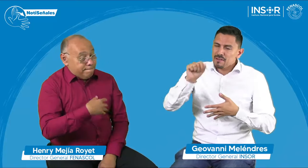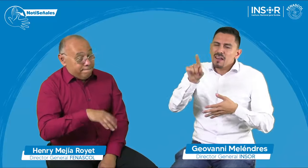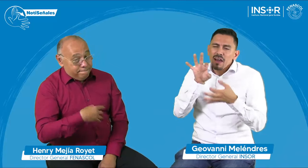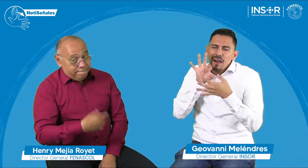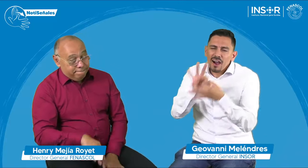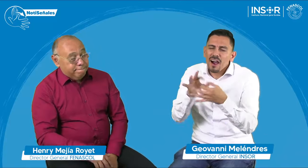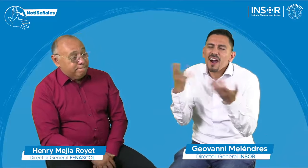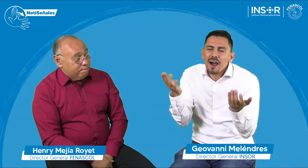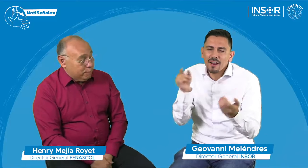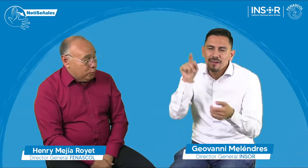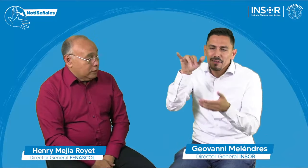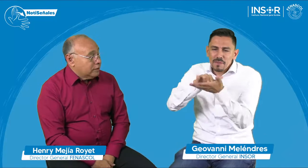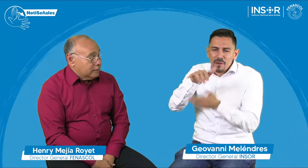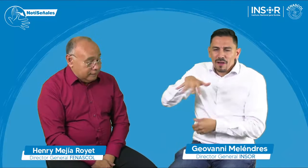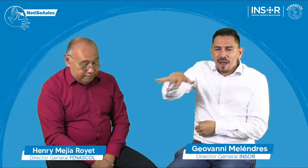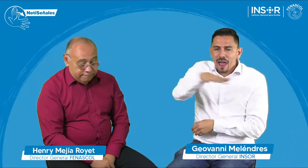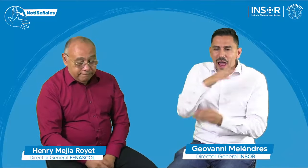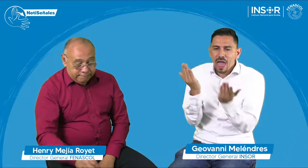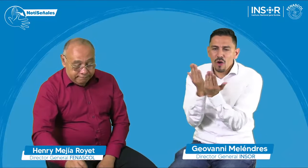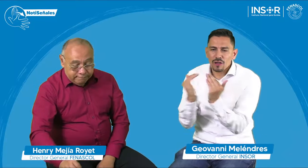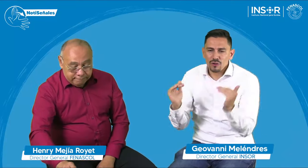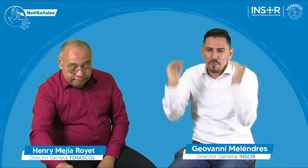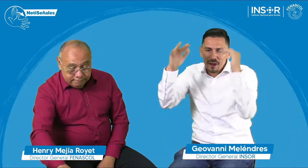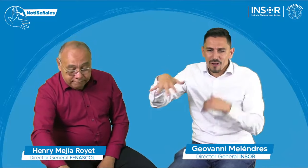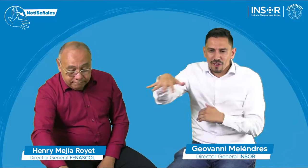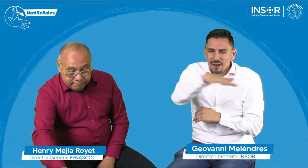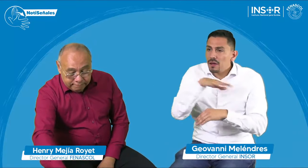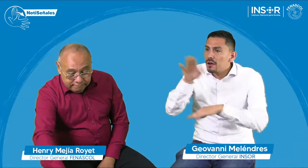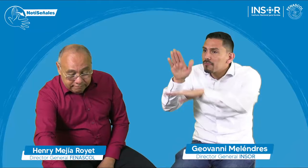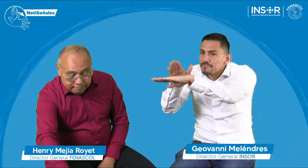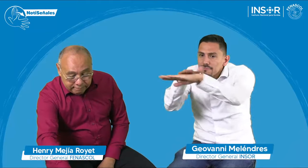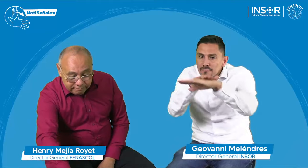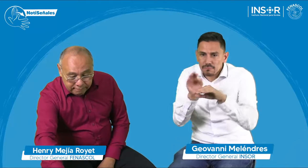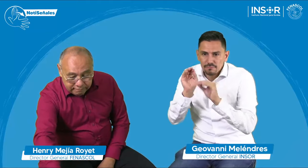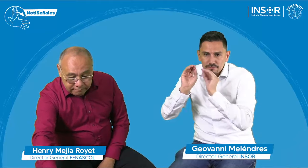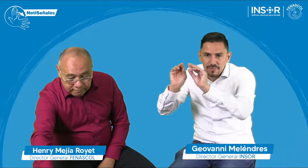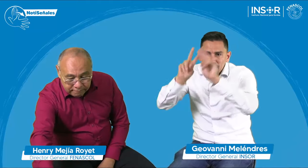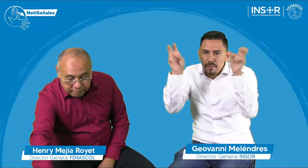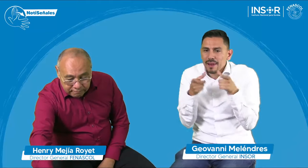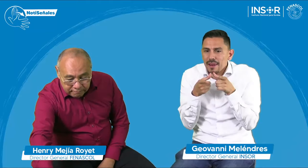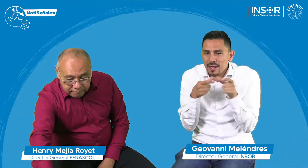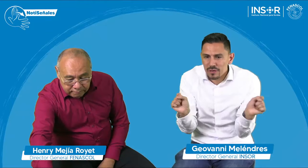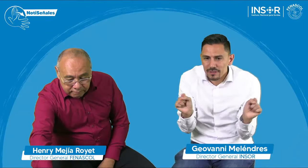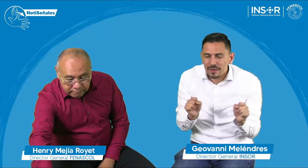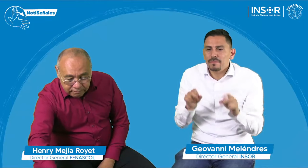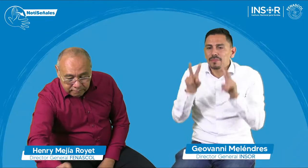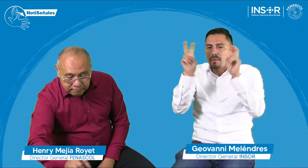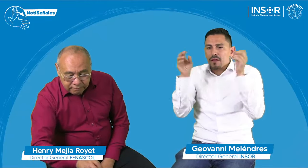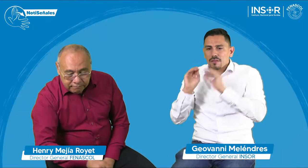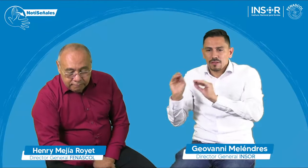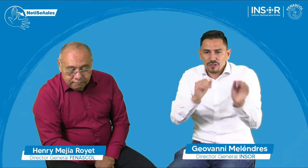el quinto es la planeación lingüística y es muy importante y es una prioridad. Esto se une